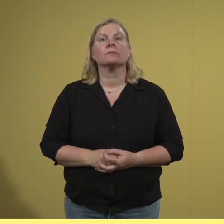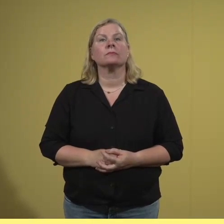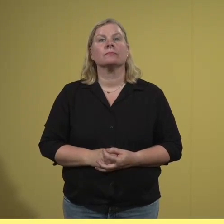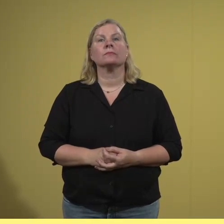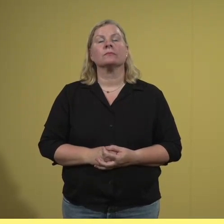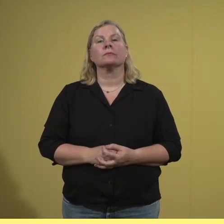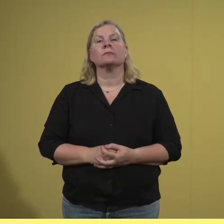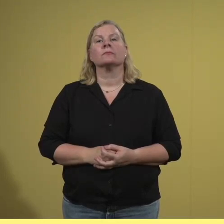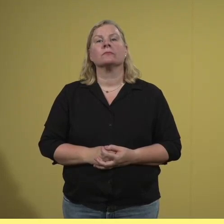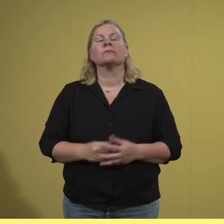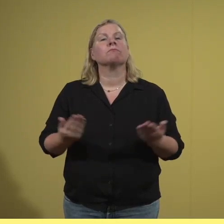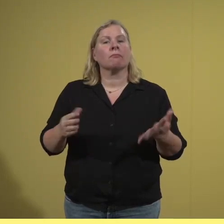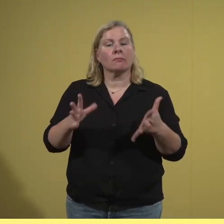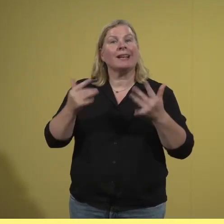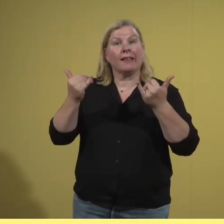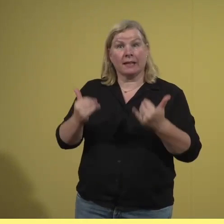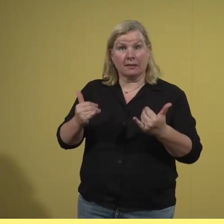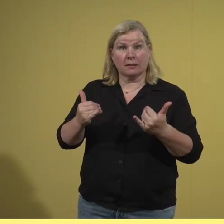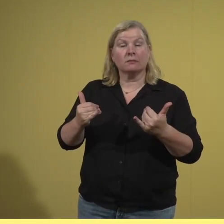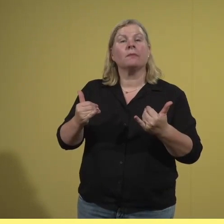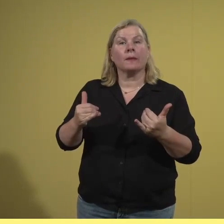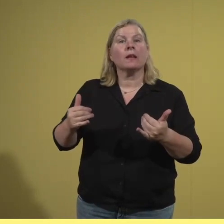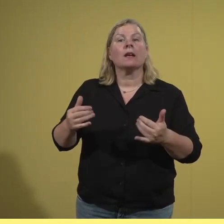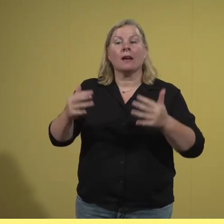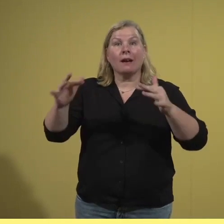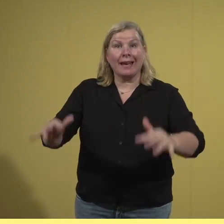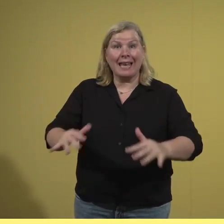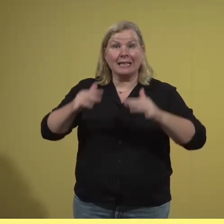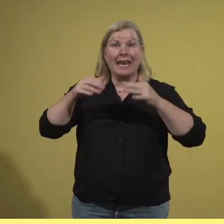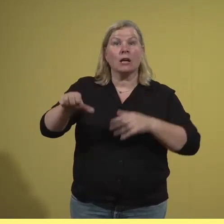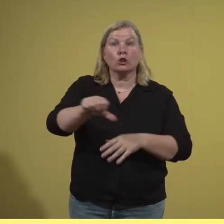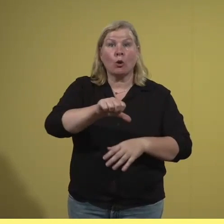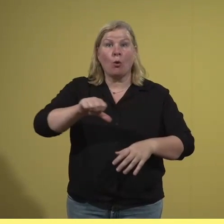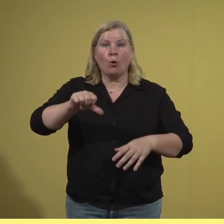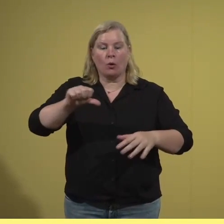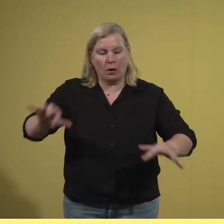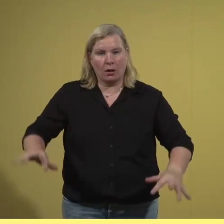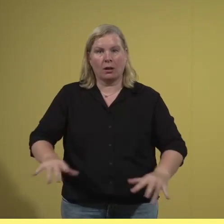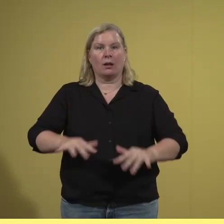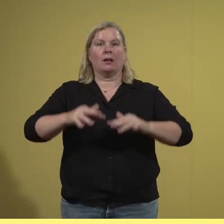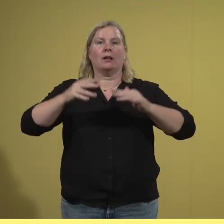Wir haben es heute schon oft von ätherischen Ölen gehabt, jetzt kommen diese Öle schön raus.